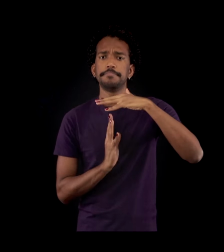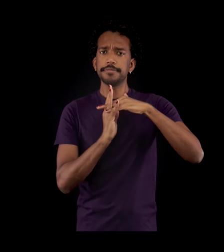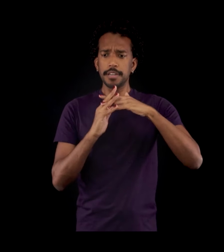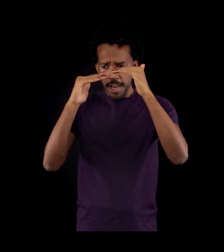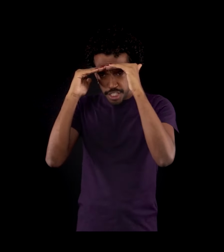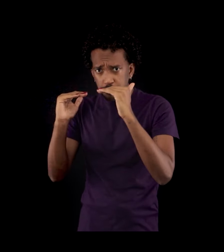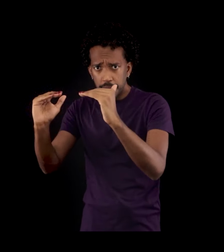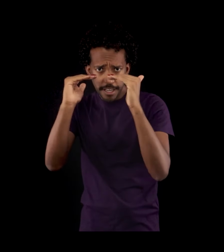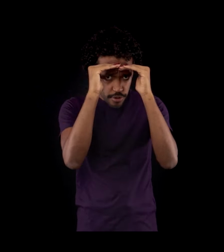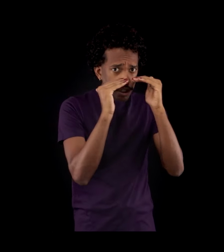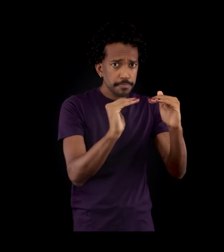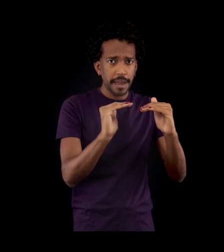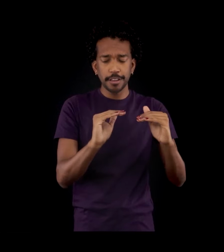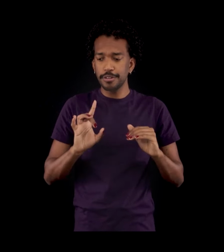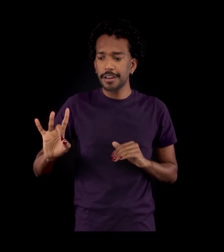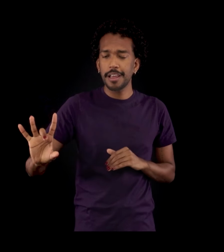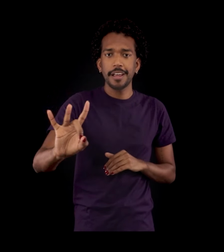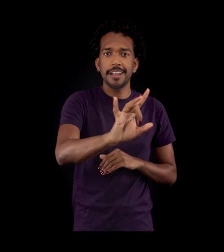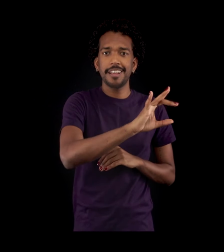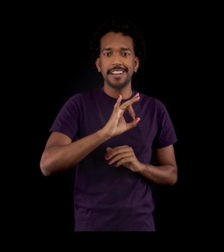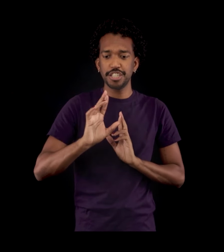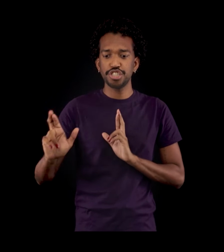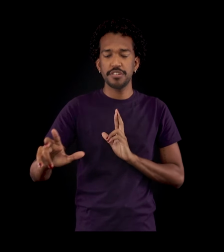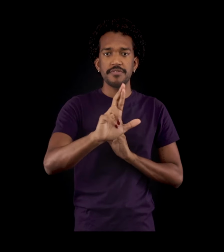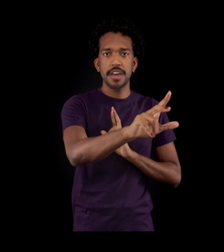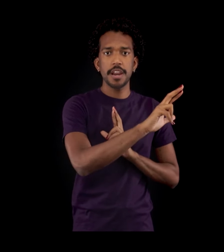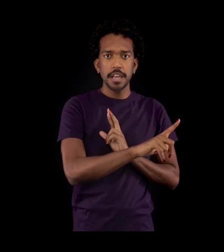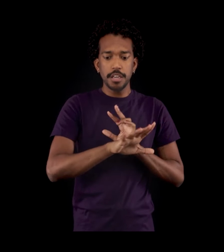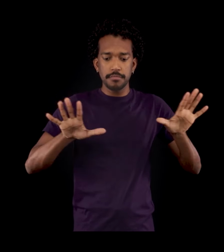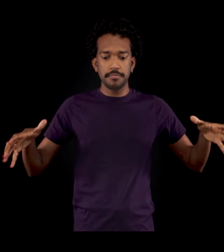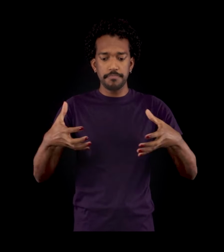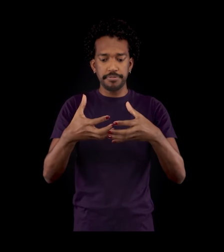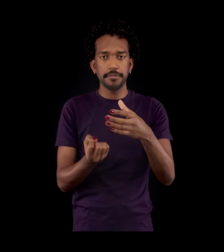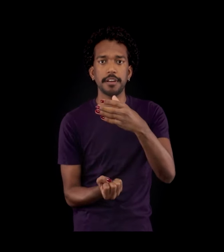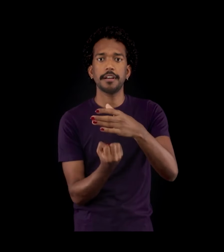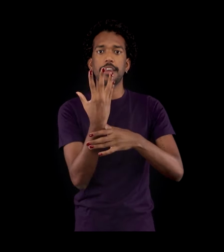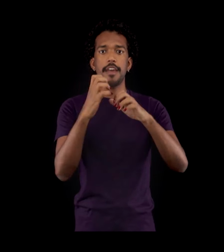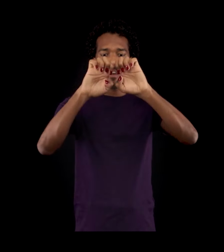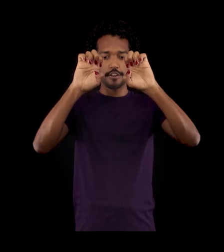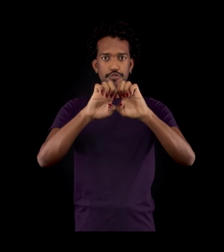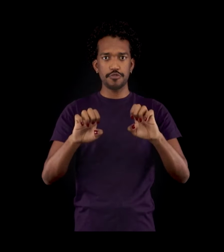de respeito às singularidades que estruturam qualquer coletividade